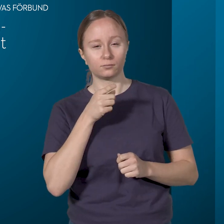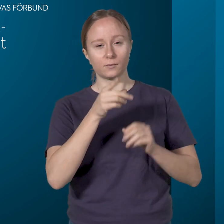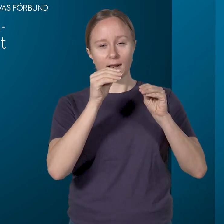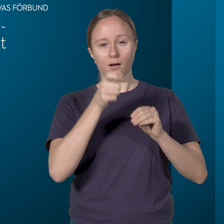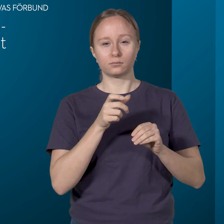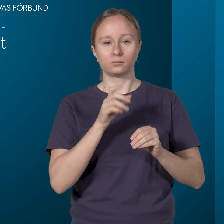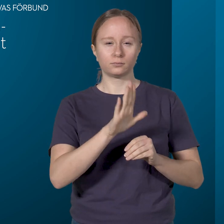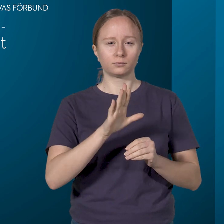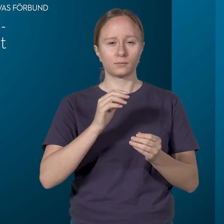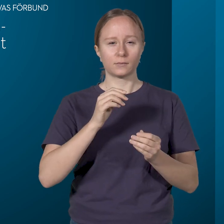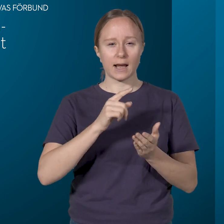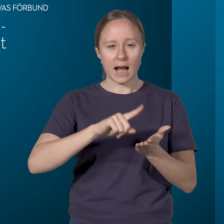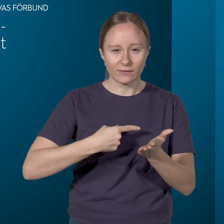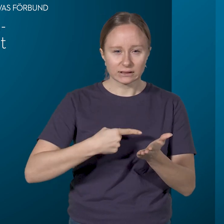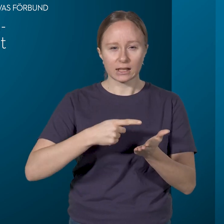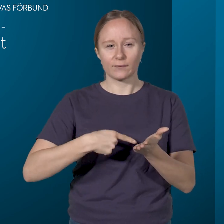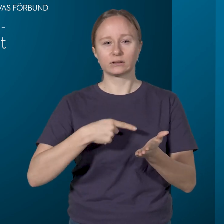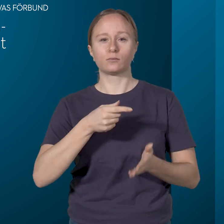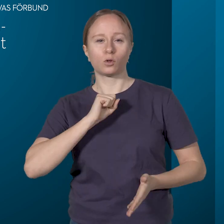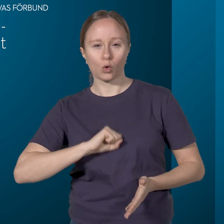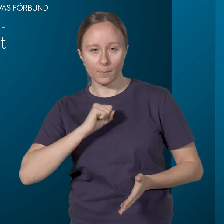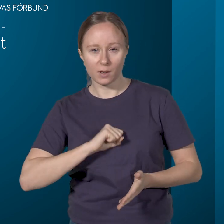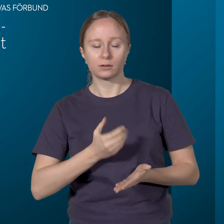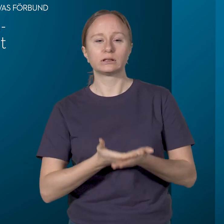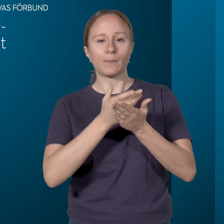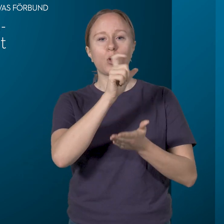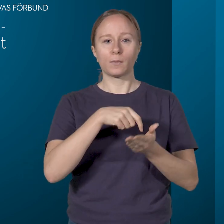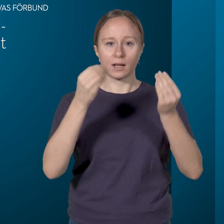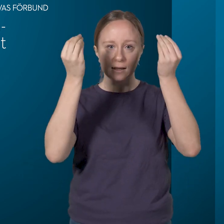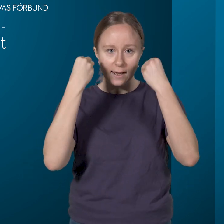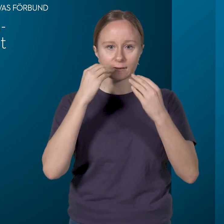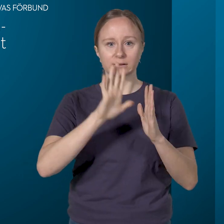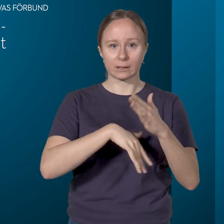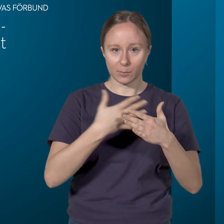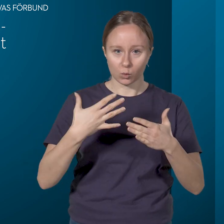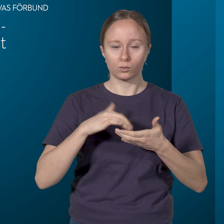hjälpte lärarens envishet och tålamod honom att lära sig teckenspråk -